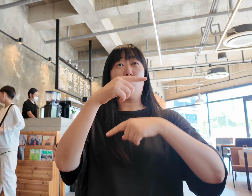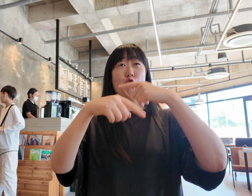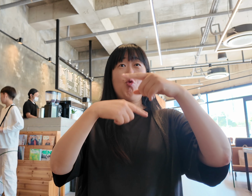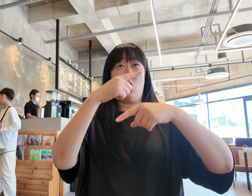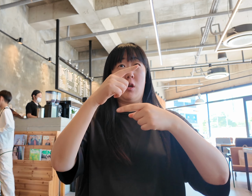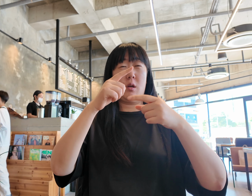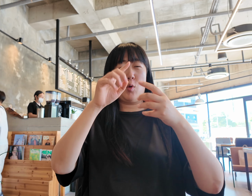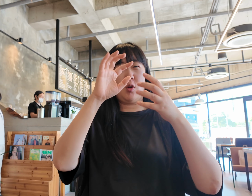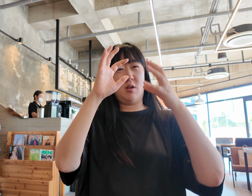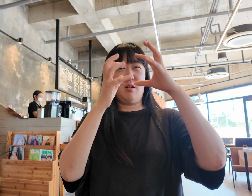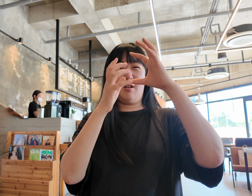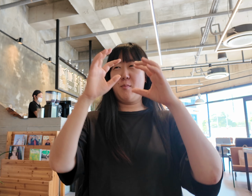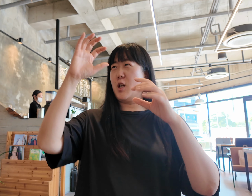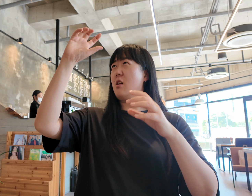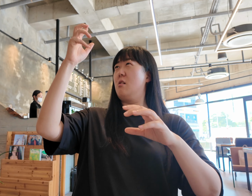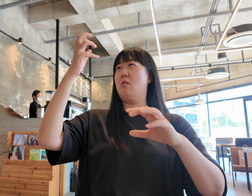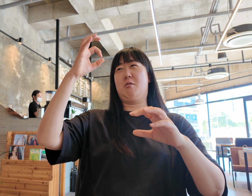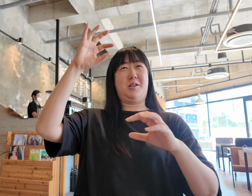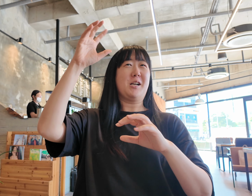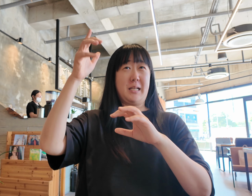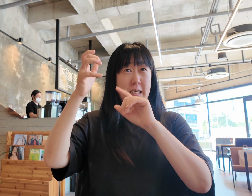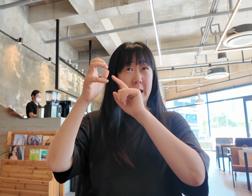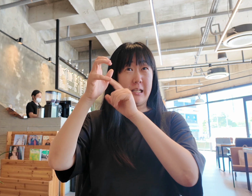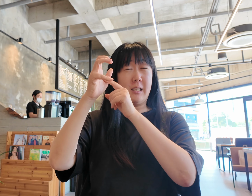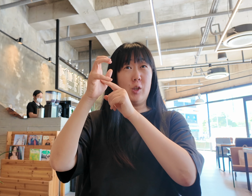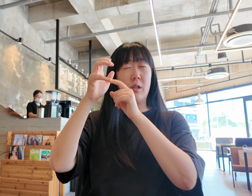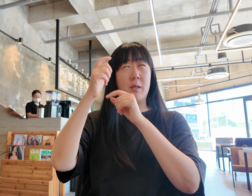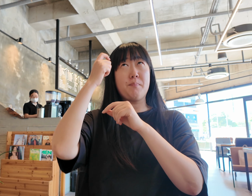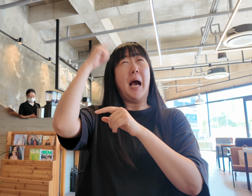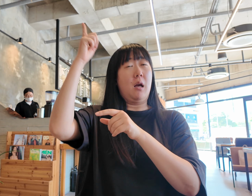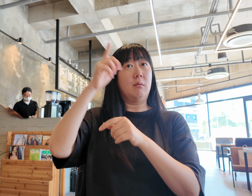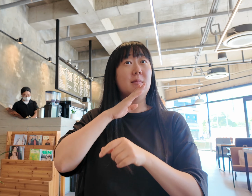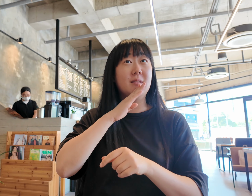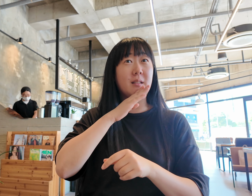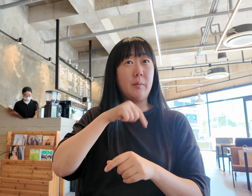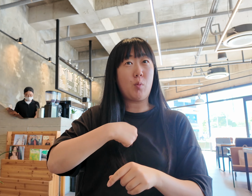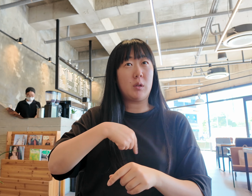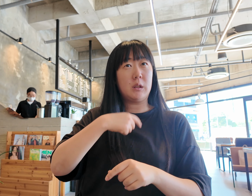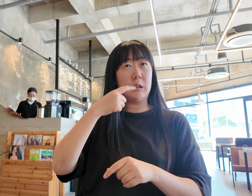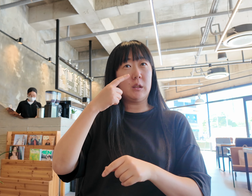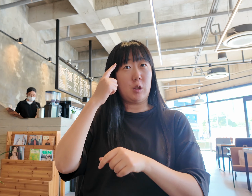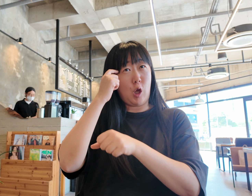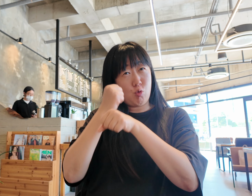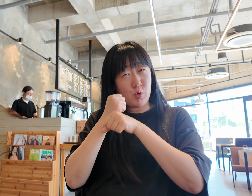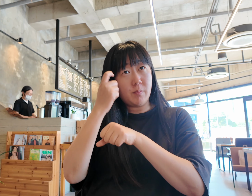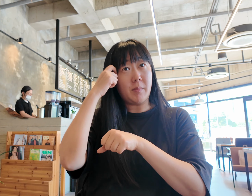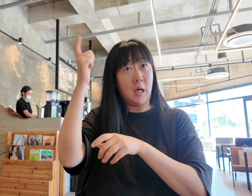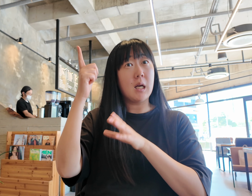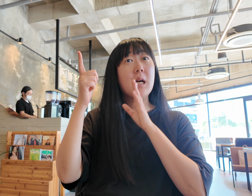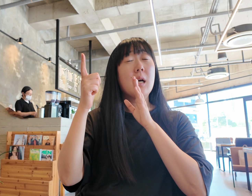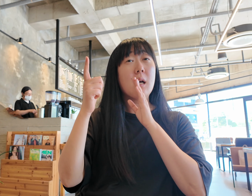Kommen solche Ideen allein aus der Forschung?